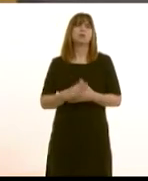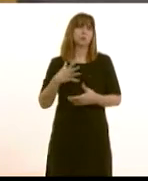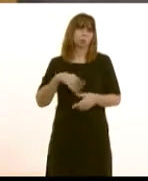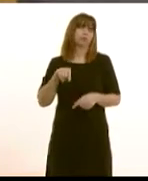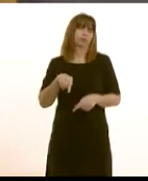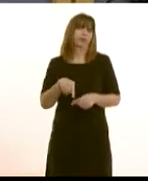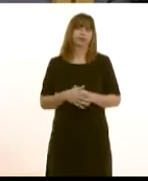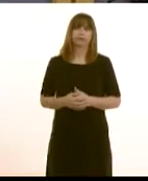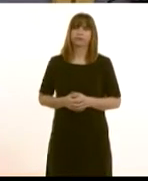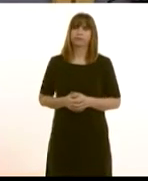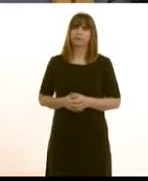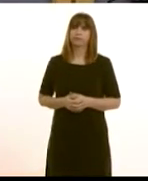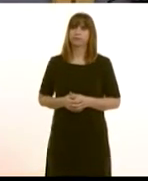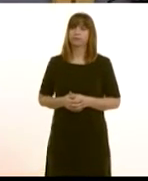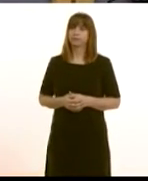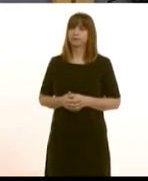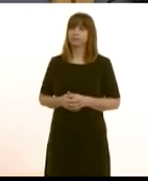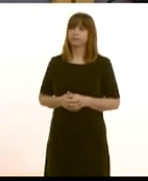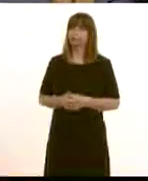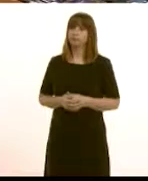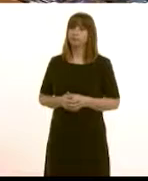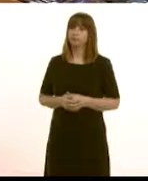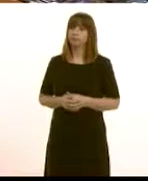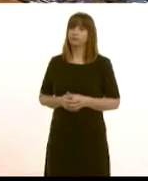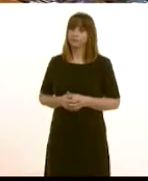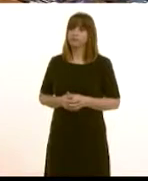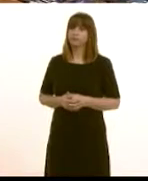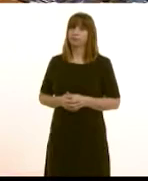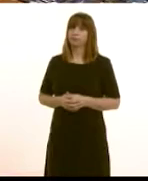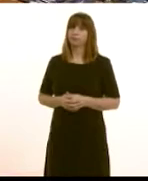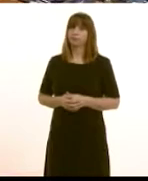hunan. Felly, mae hwn yn rhywbeth rydym niín ei ystyried ar hyn o bryd.